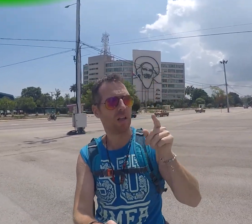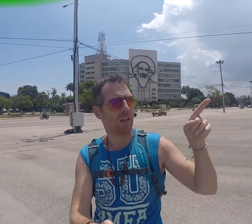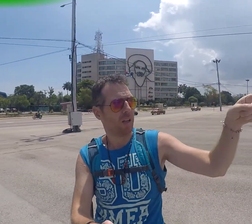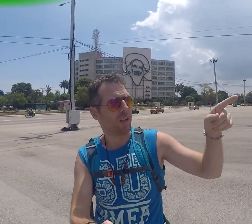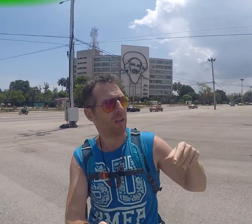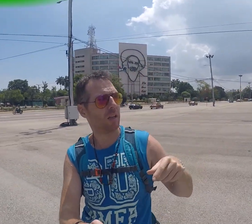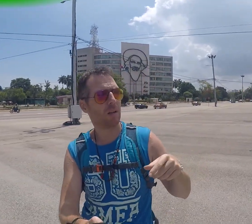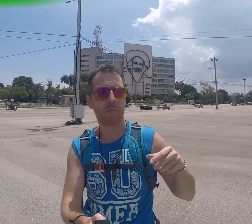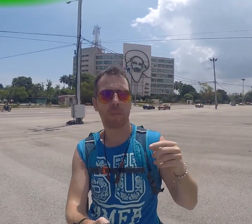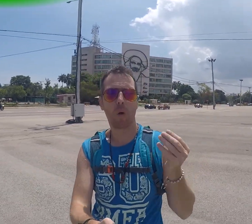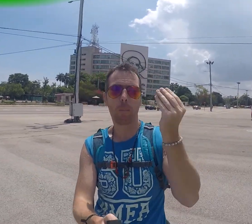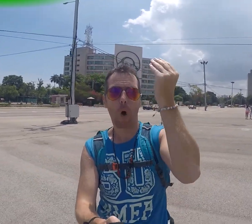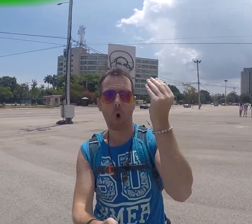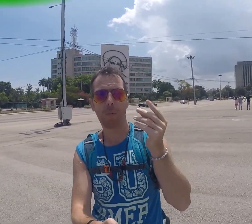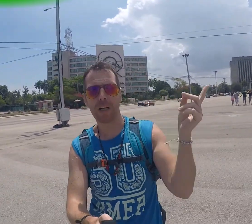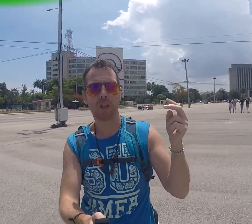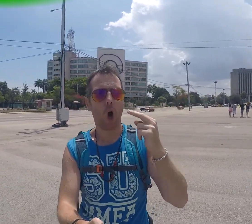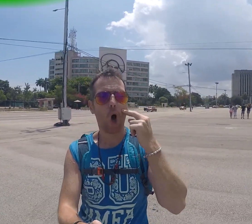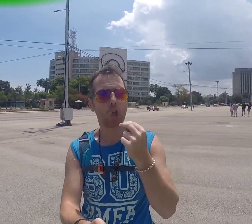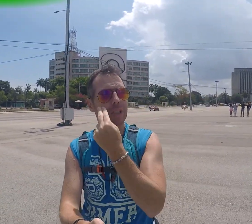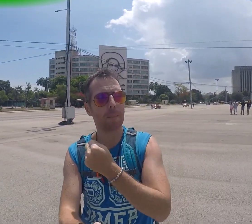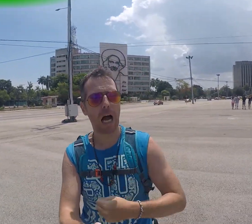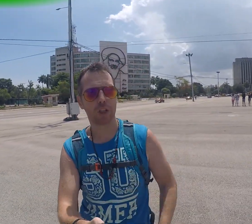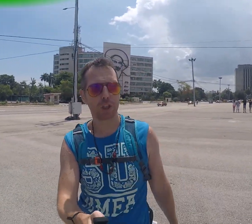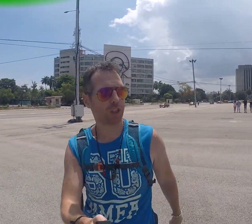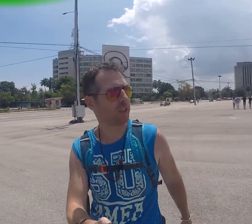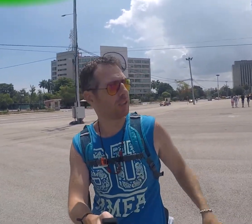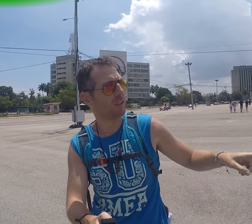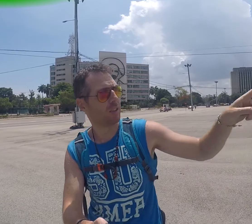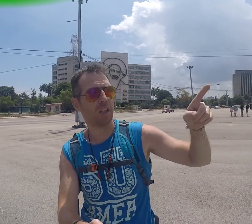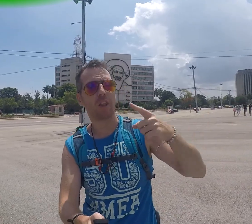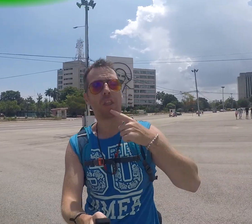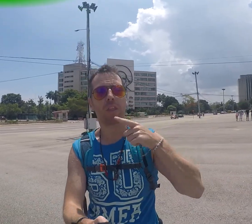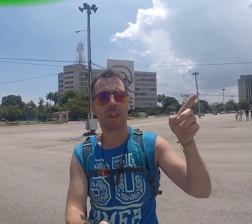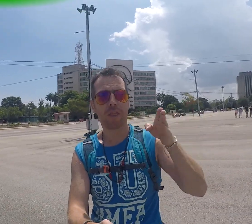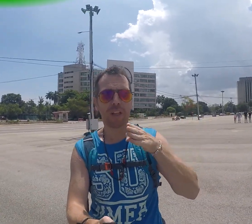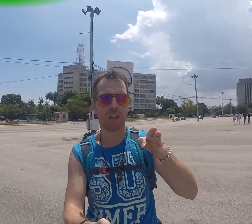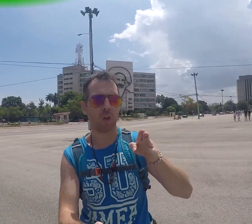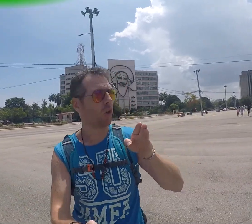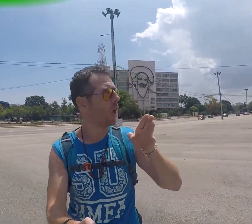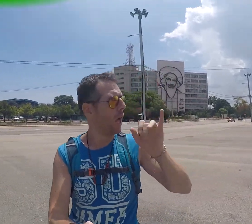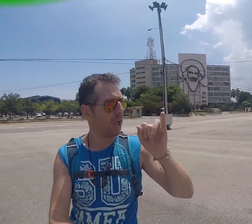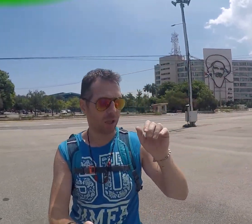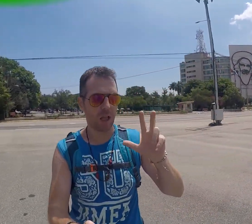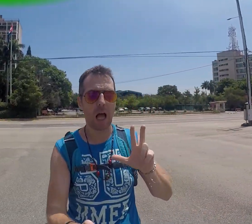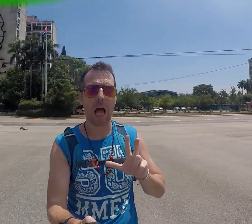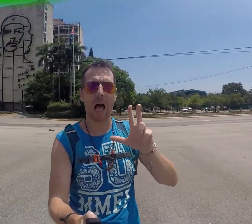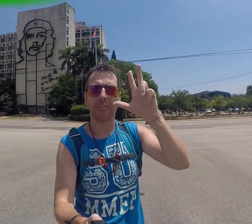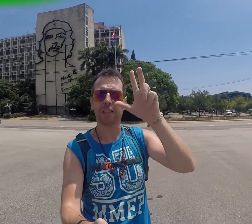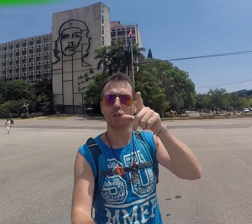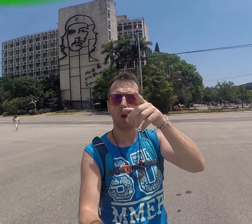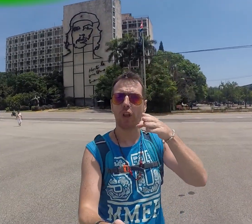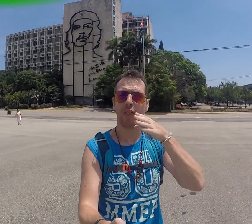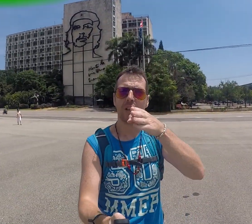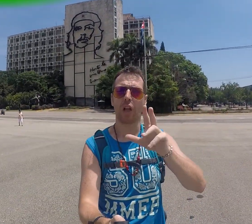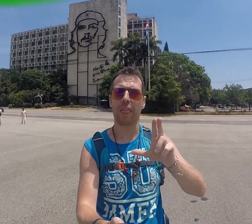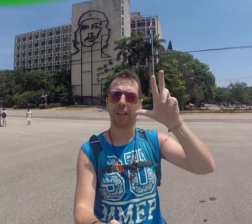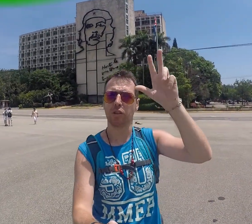Ahí está el monumento a José Martí, dicen que ahí dentro hay ascensor que llega hasta arriba